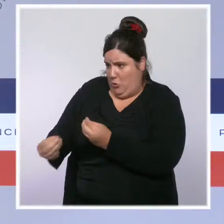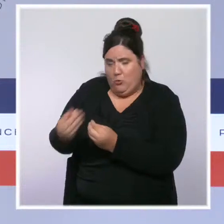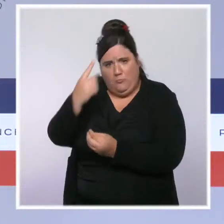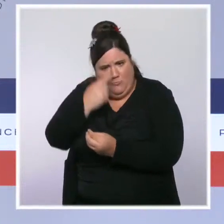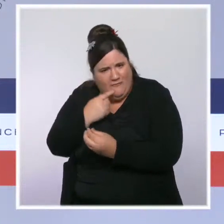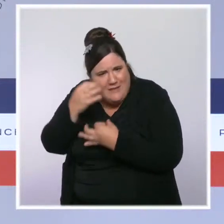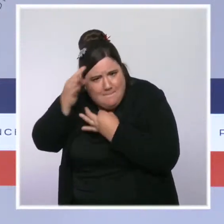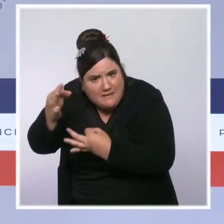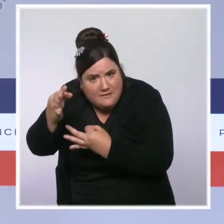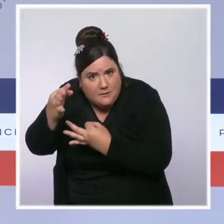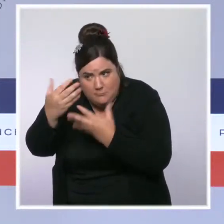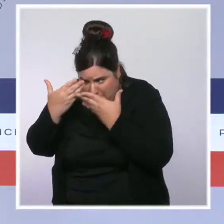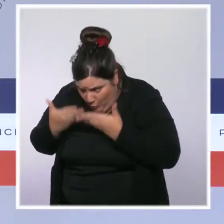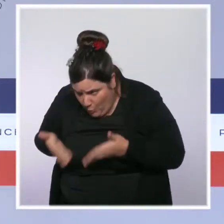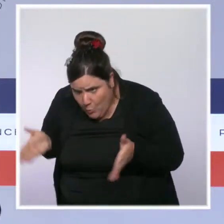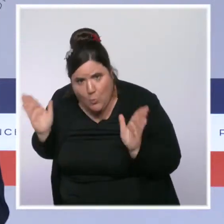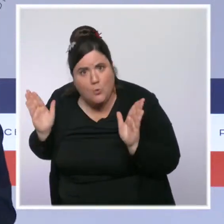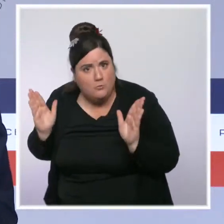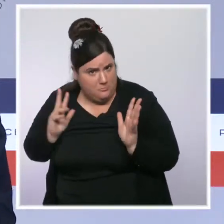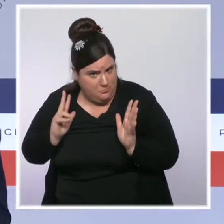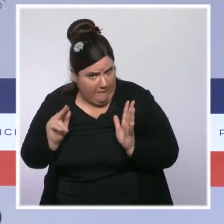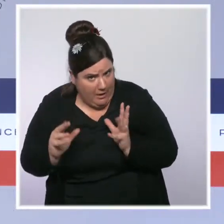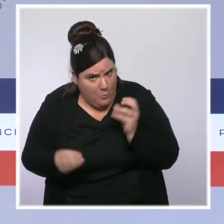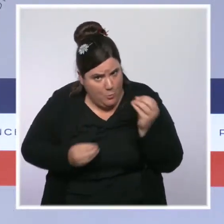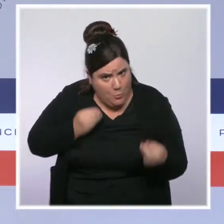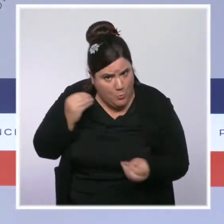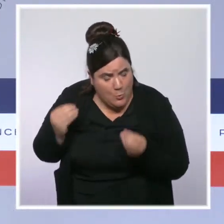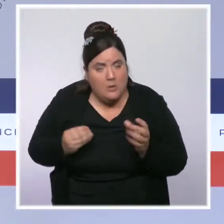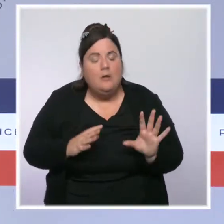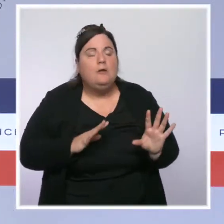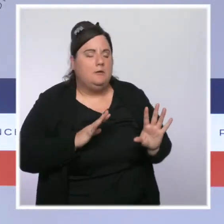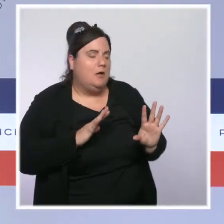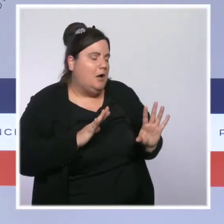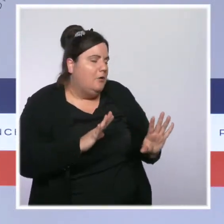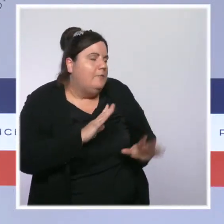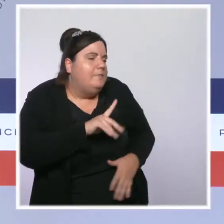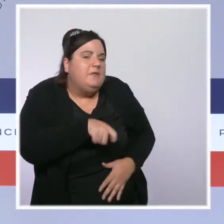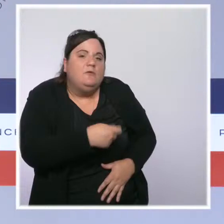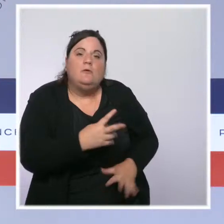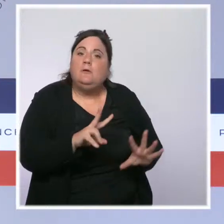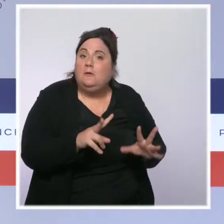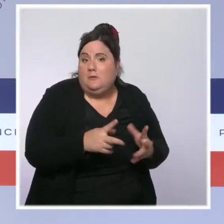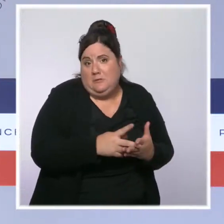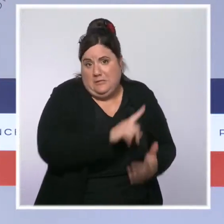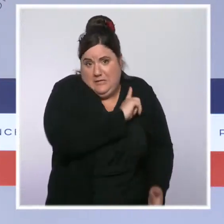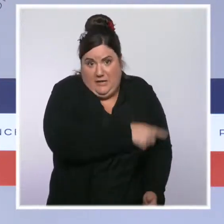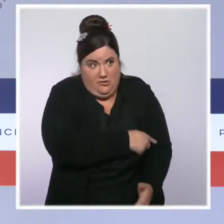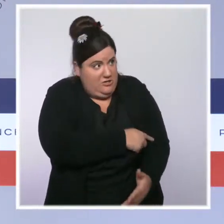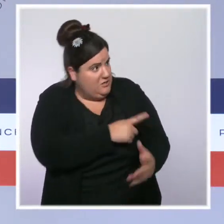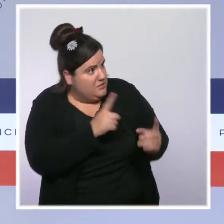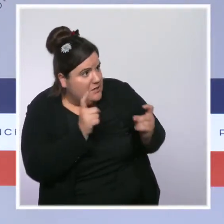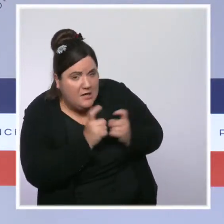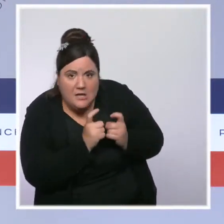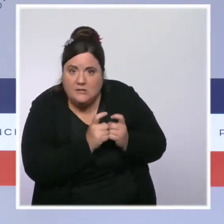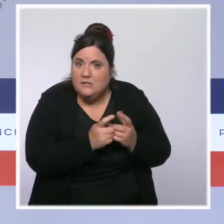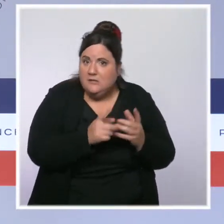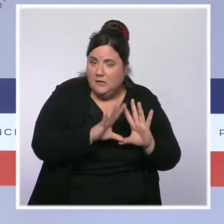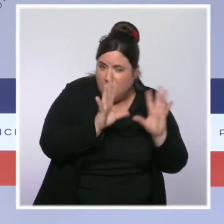Merci beaucoup. Je le disais il y a un instant, l'augmentation des prix de l'énergie a un impact pour beaucoup de Français, ce qu'indiquait Bruno Le Maire il y a quelques jours,